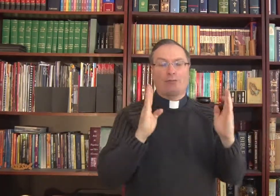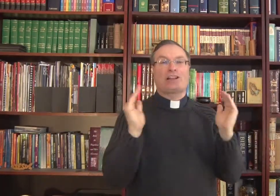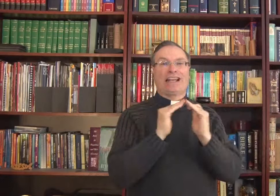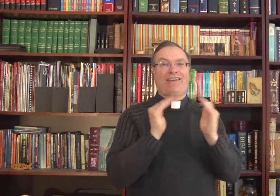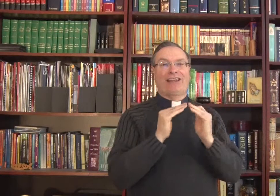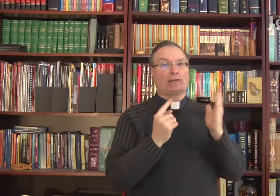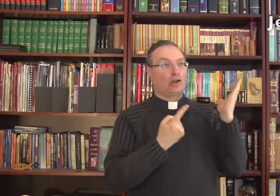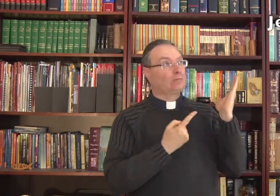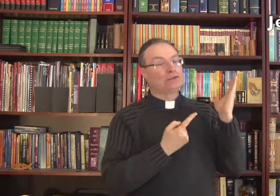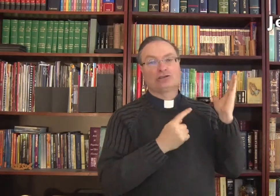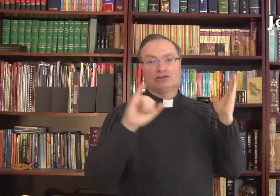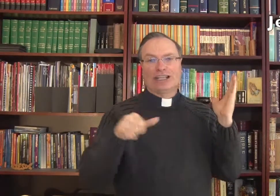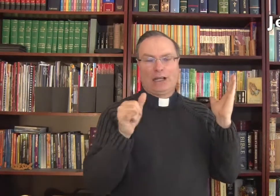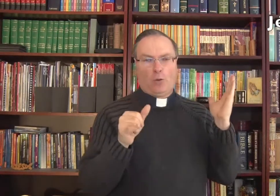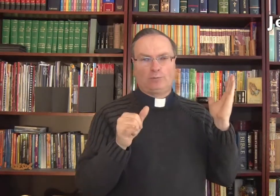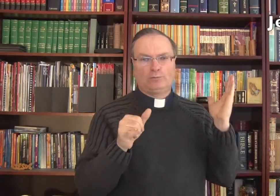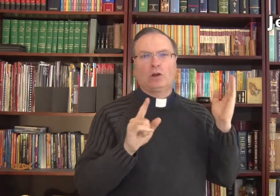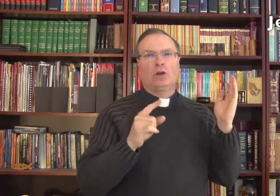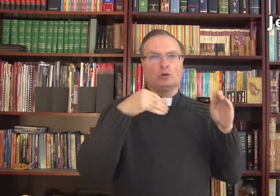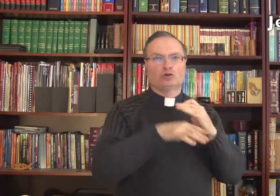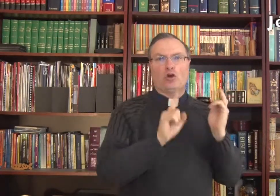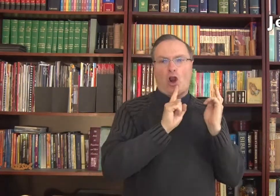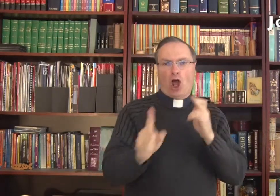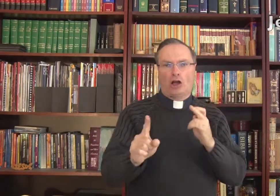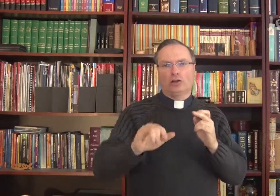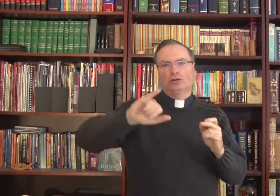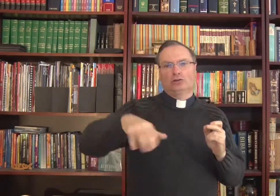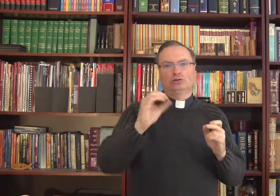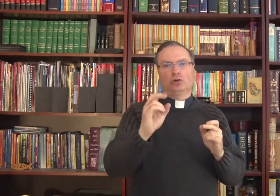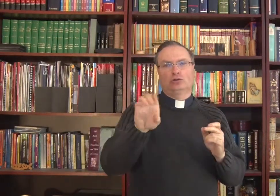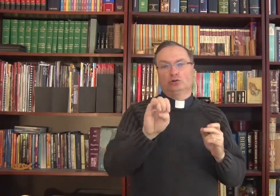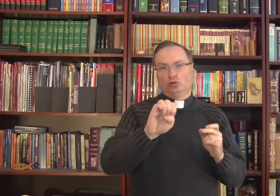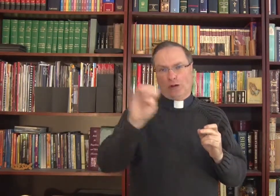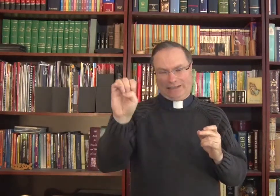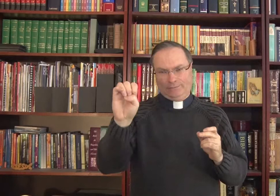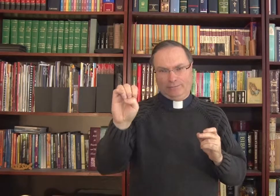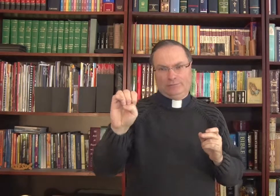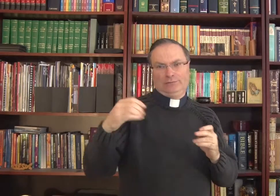de la ville de Jéricho sous l’ordre de Josué,